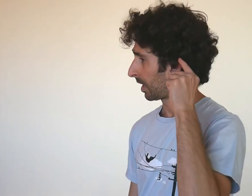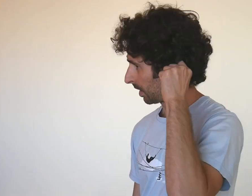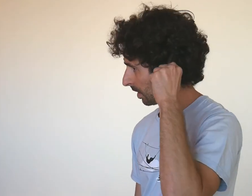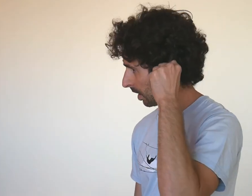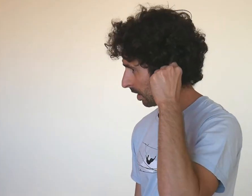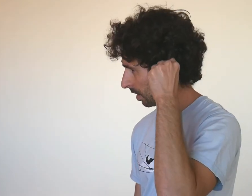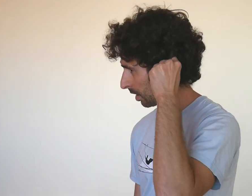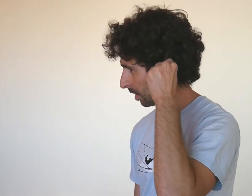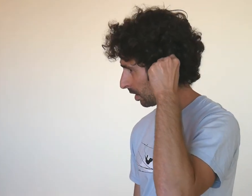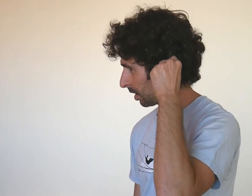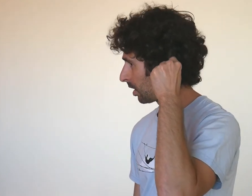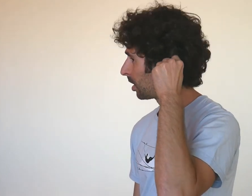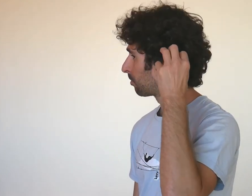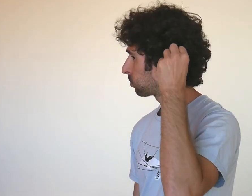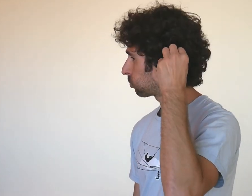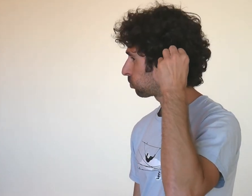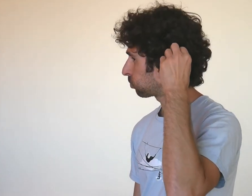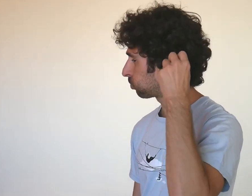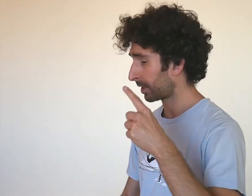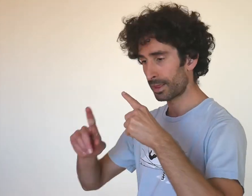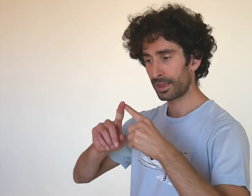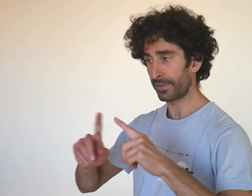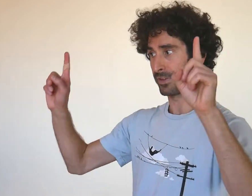Là, au niveau du carrefour temporo-pariétal, il y a une différence.